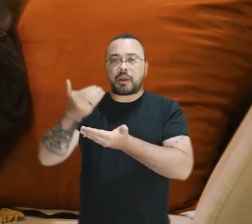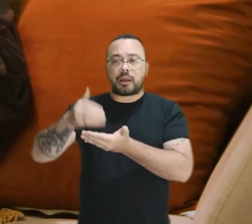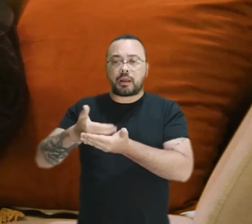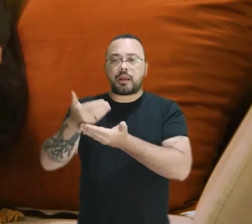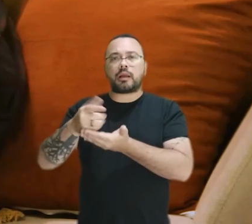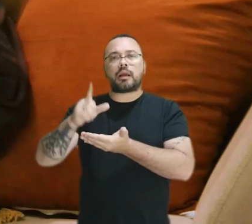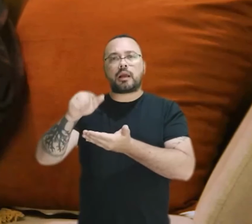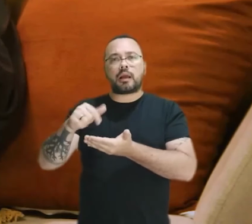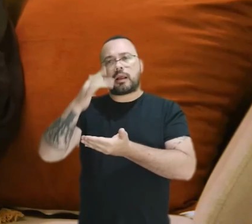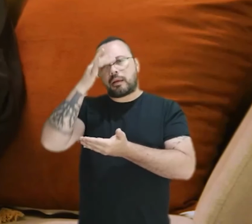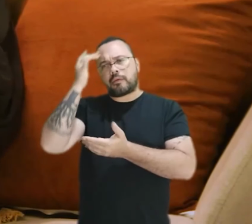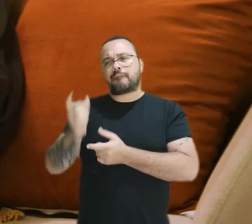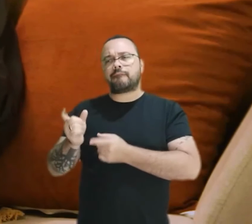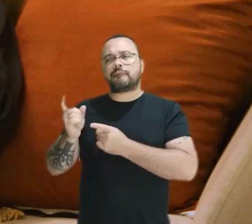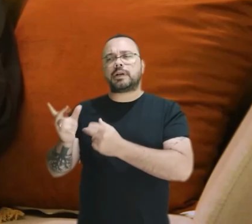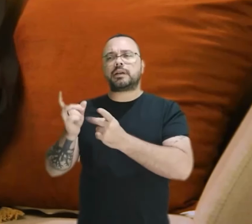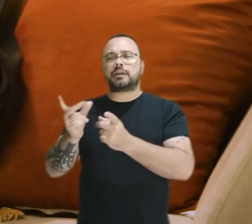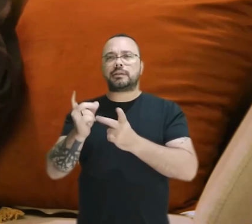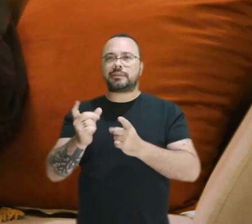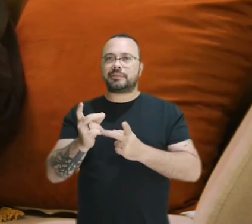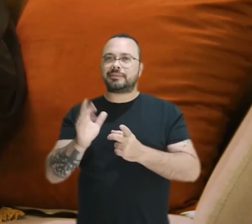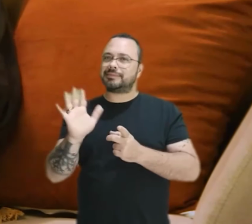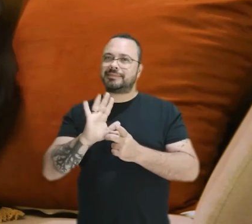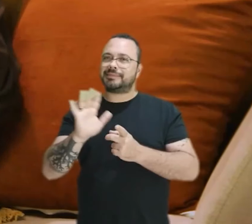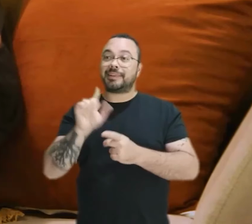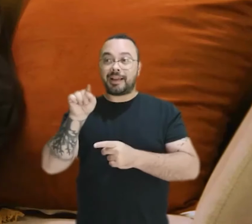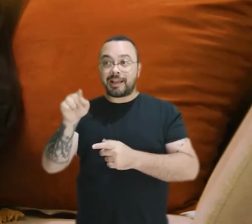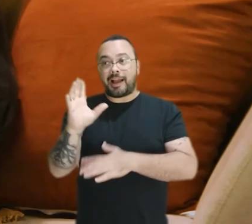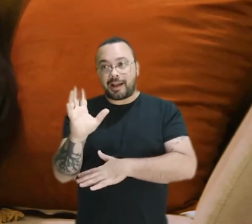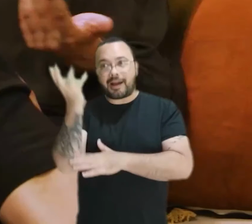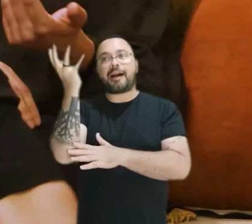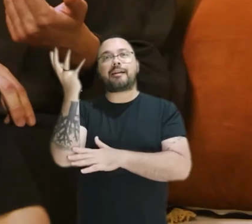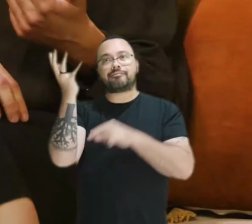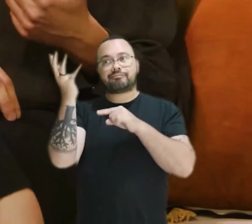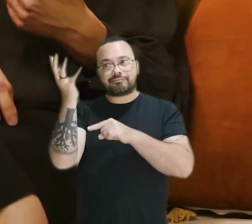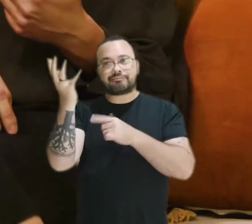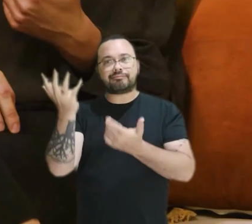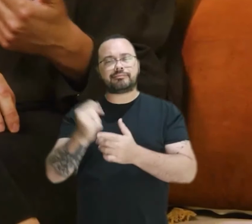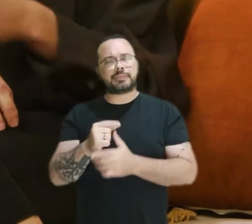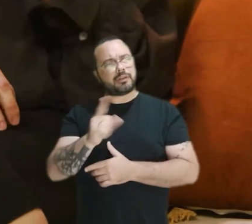era o vendedor de abacate, e não a árvore abacateiro. E não é o vendedor de abacate?